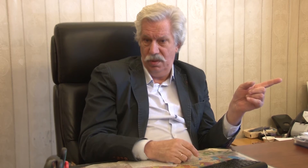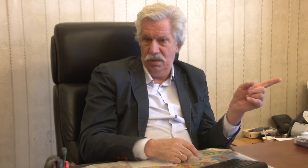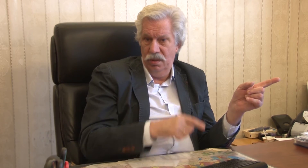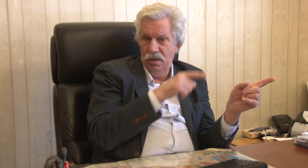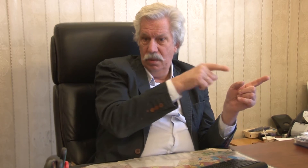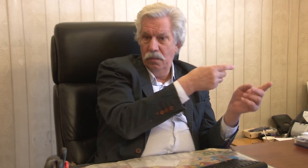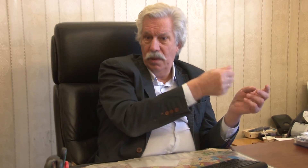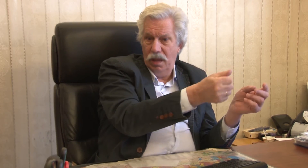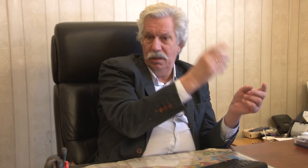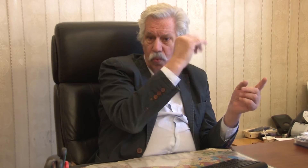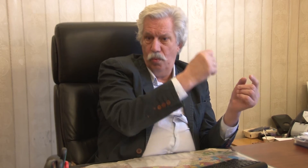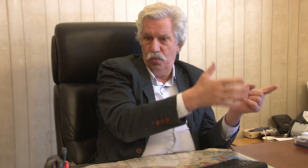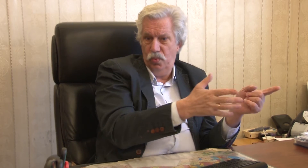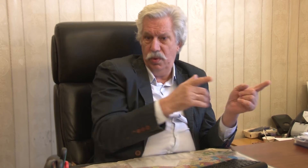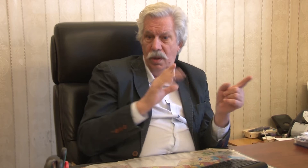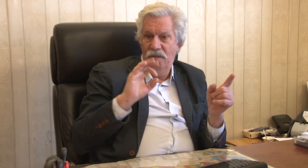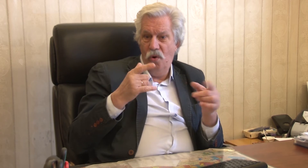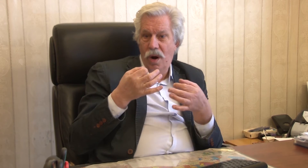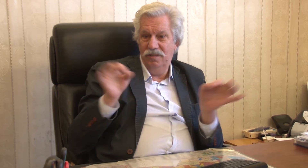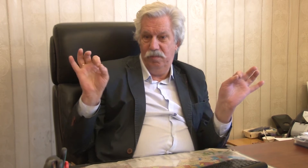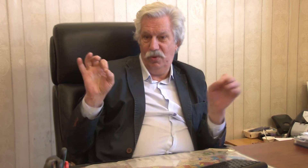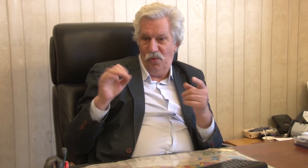Там зарплату платит Дом культуры, а не ВОГ,